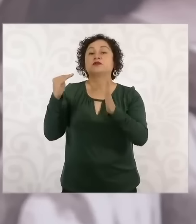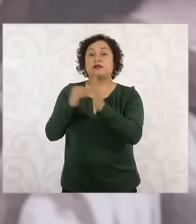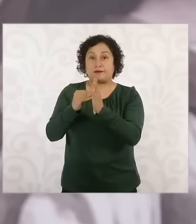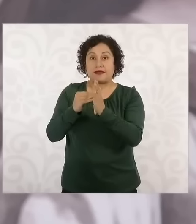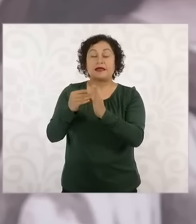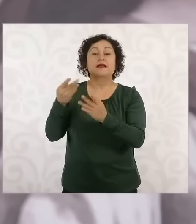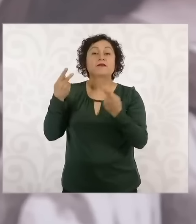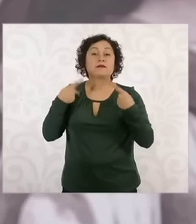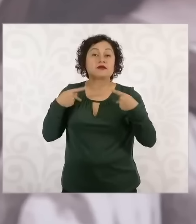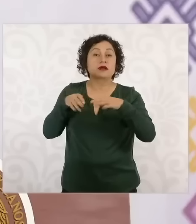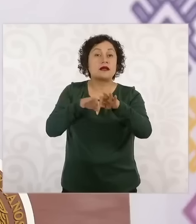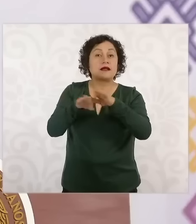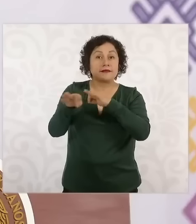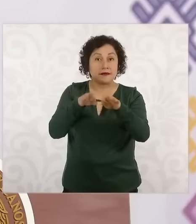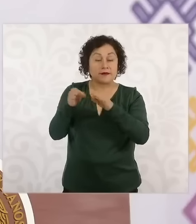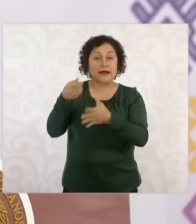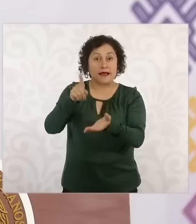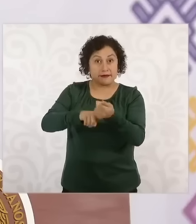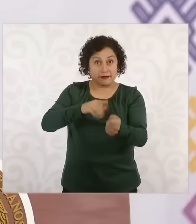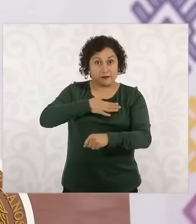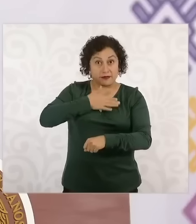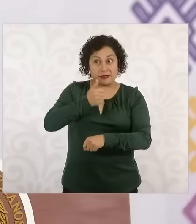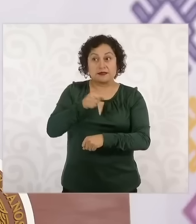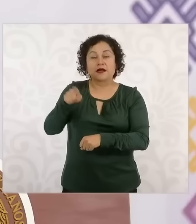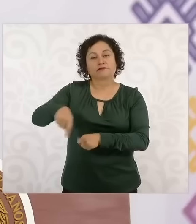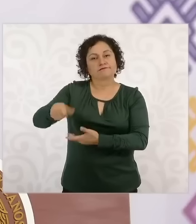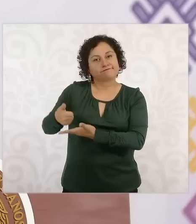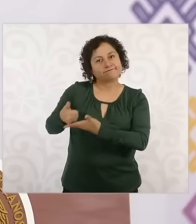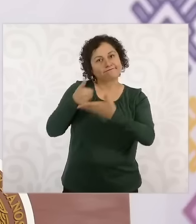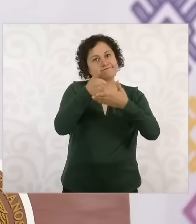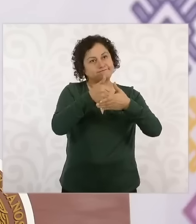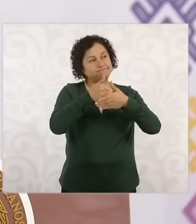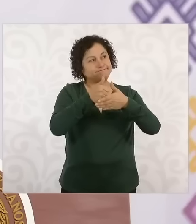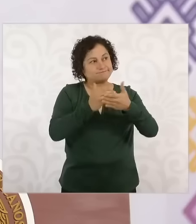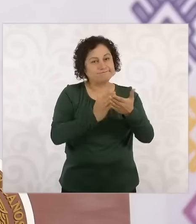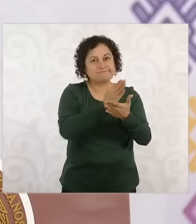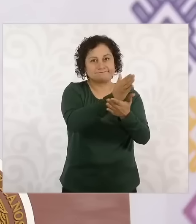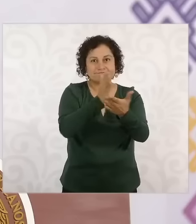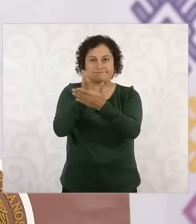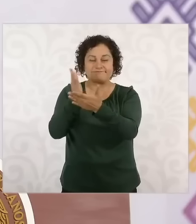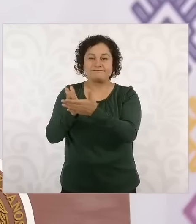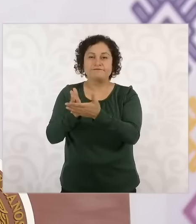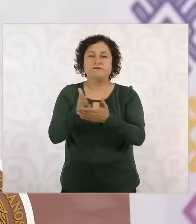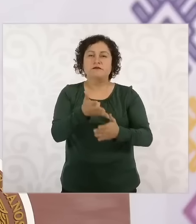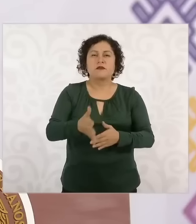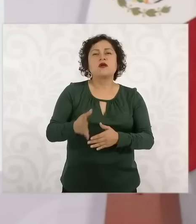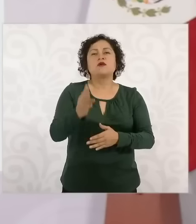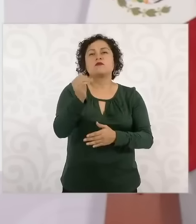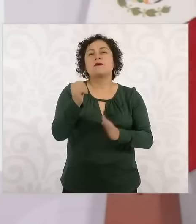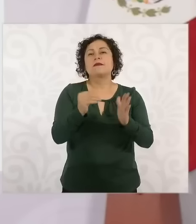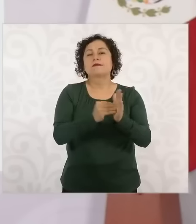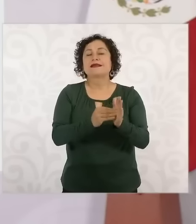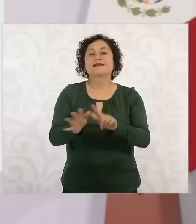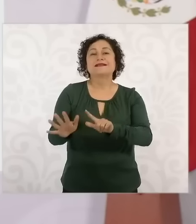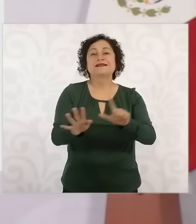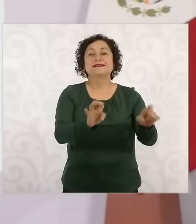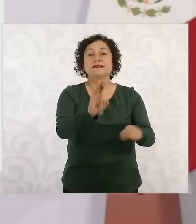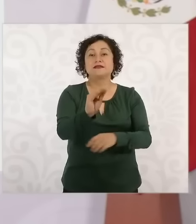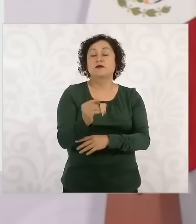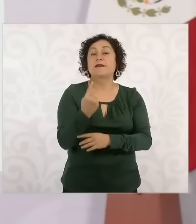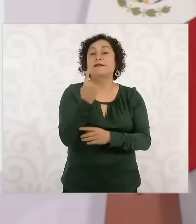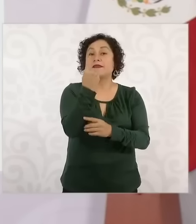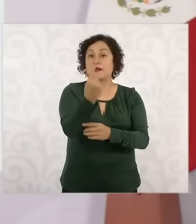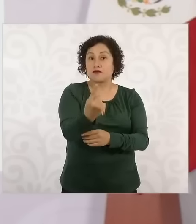servidores y servidoras de la nación. Eh, vamos a contar con 9,791 estaciones. ¿Qué es una estación?